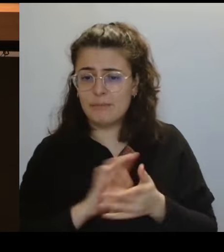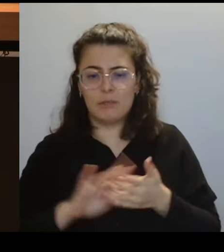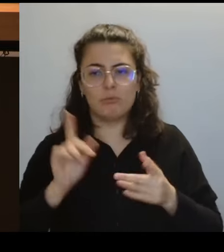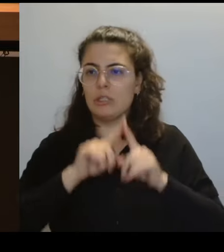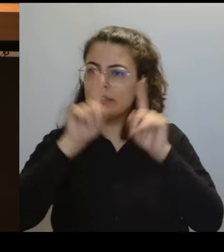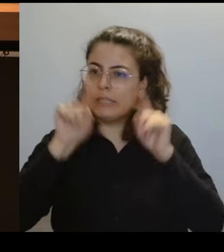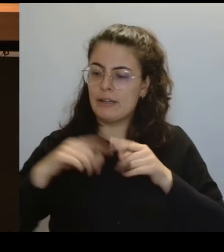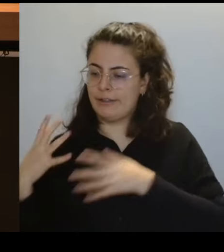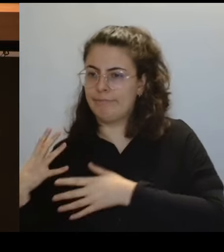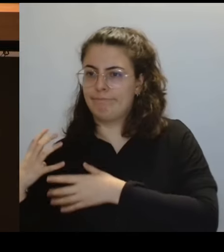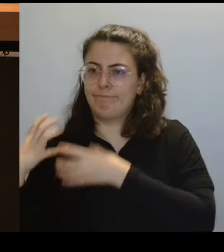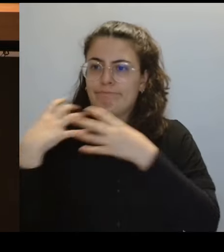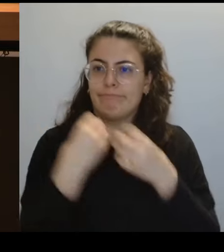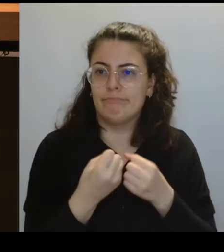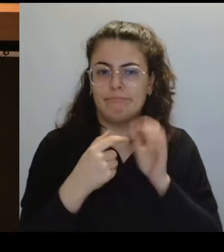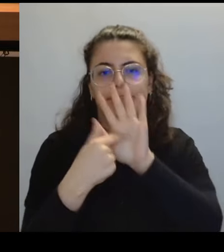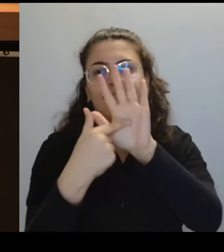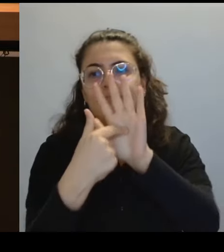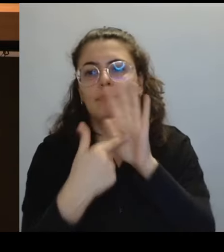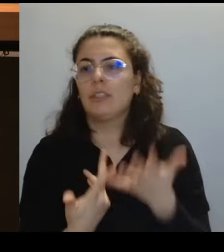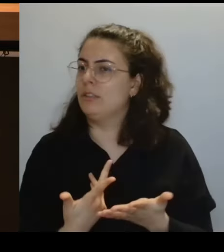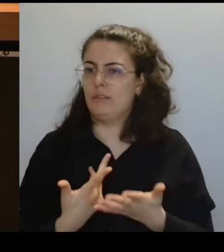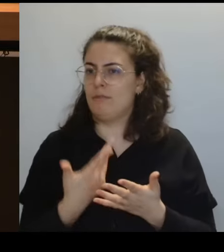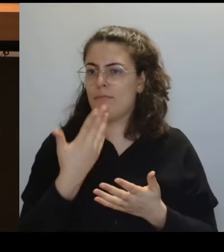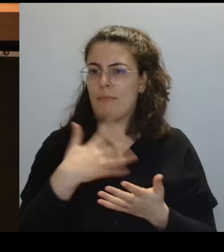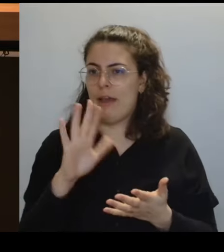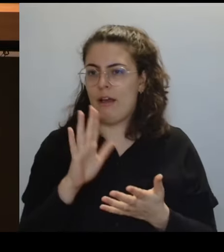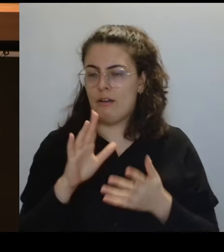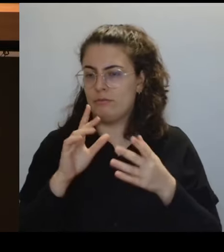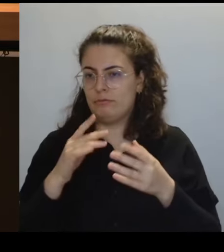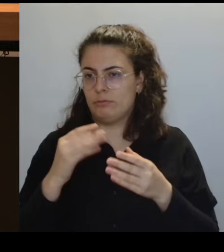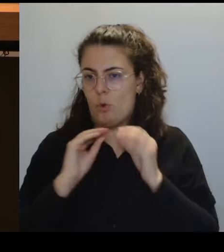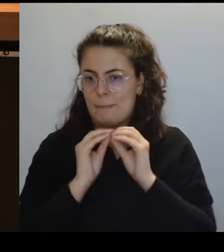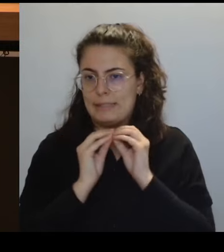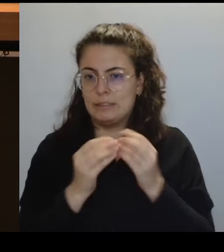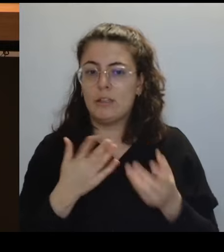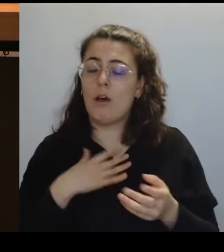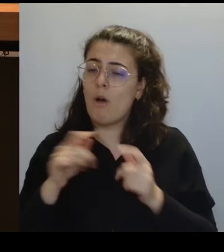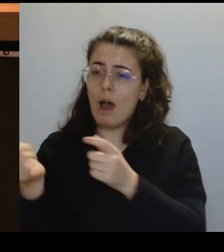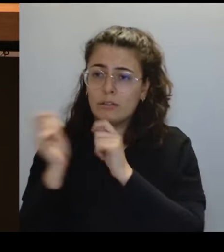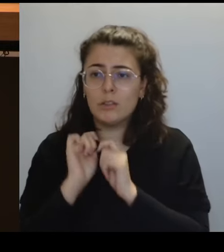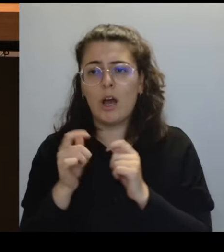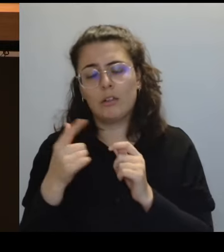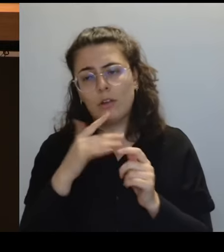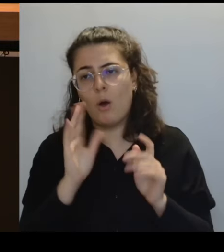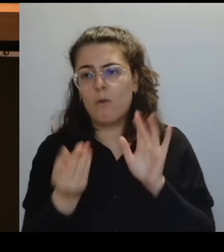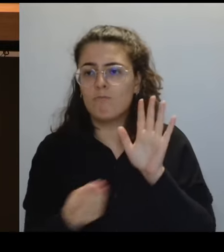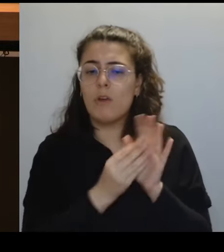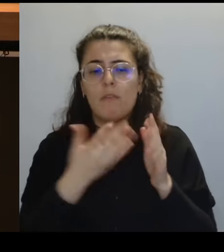Ist jetzt auch mal eine Anregung. Steht auch in unserem Antrag. Vielleicht wäre das viel einfacher das erst mal zu machen,